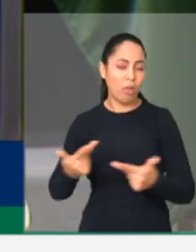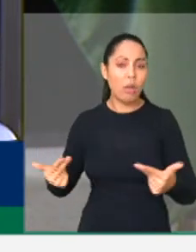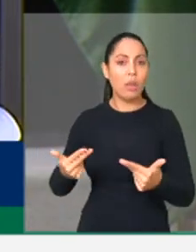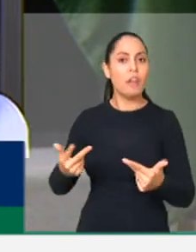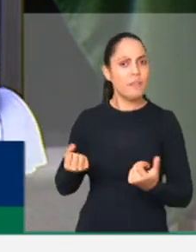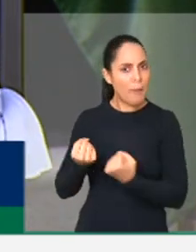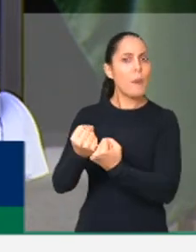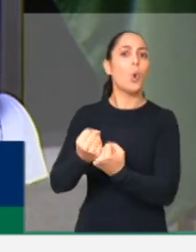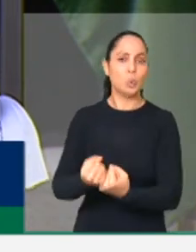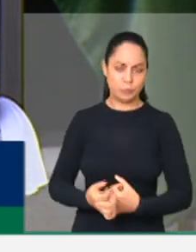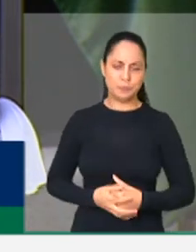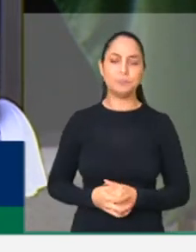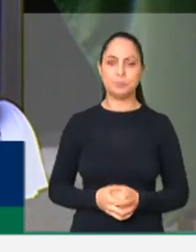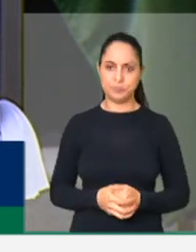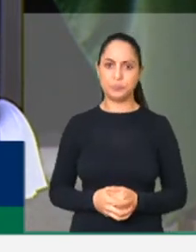SENADO FEDERAL EMITIU UMA NOTA TÉCNICA NÚMERO 102/2020 POR